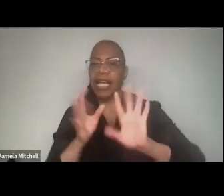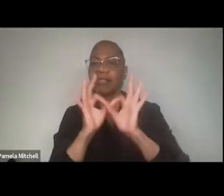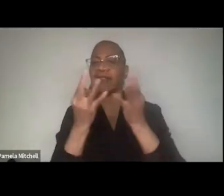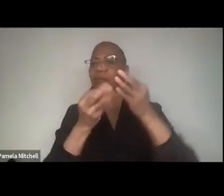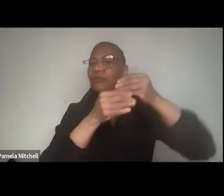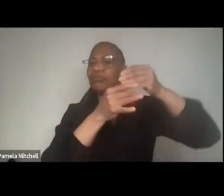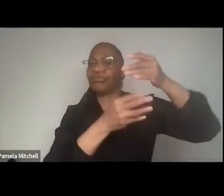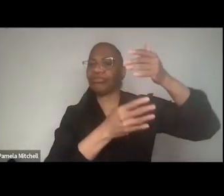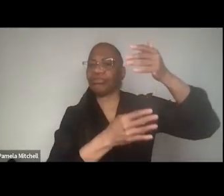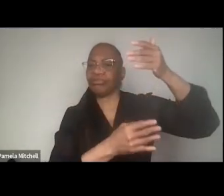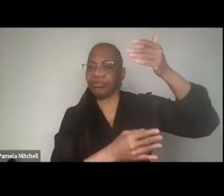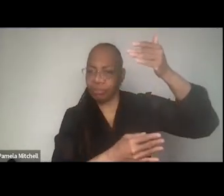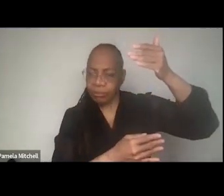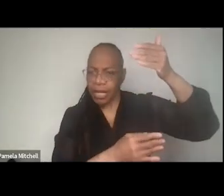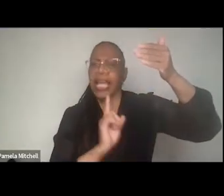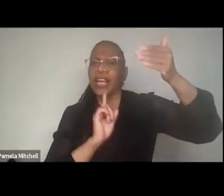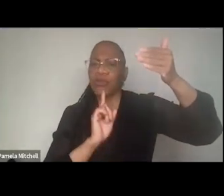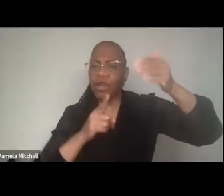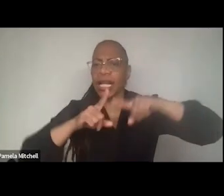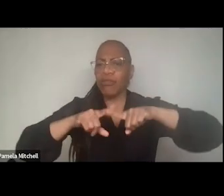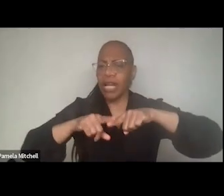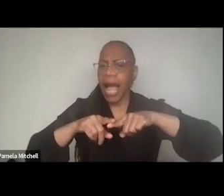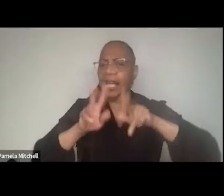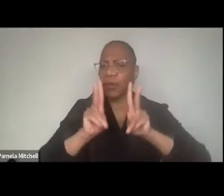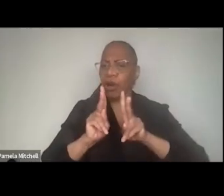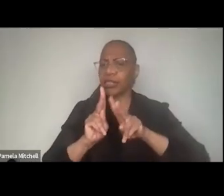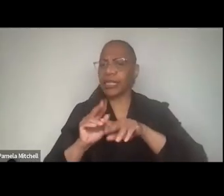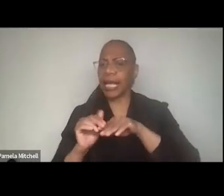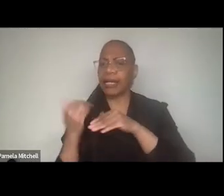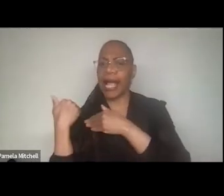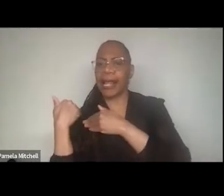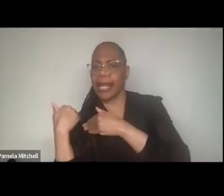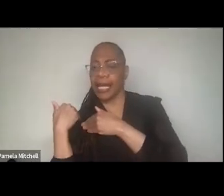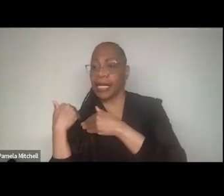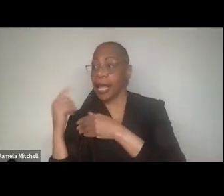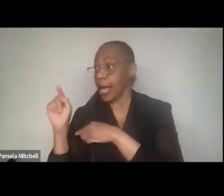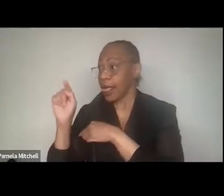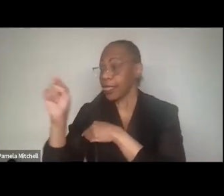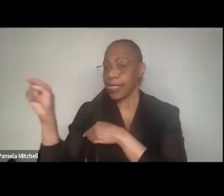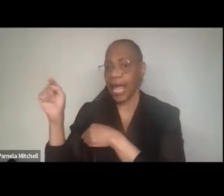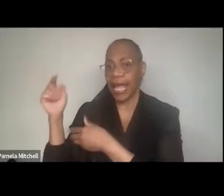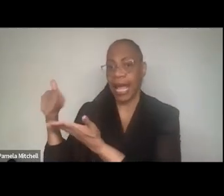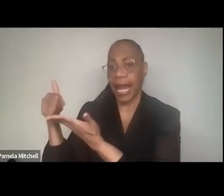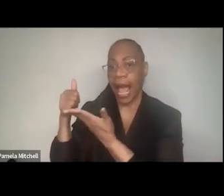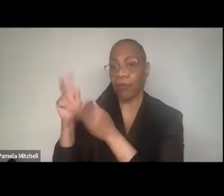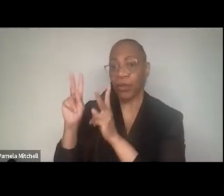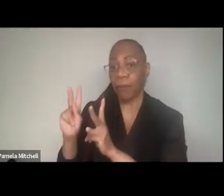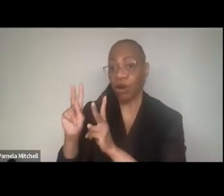y dependen de ellos, se apoyan en ellos. Pueden ayudar a enviar esos recordatorios y hacerle saber a la persona cuando tiene una cita,